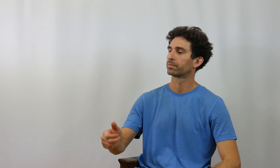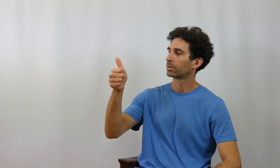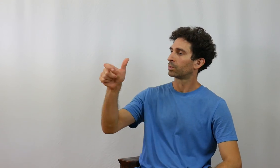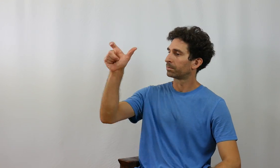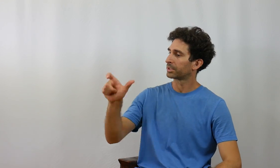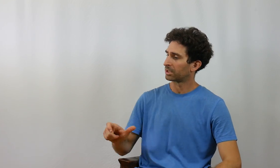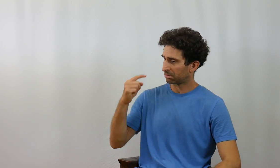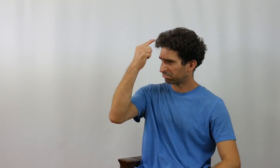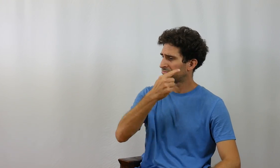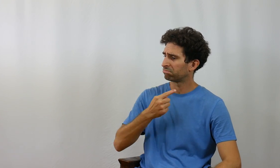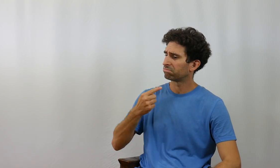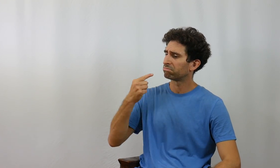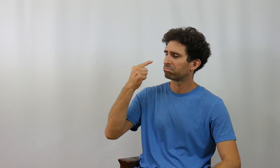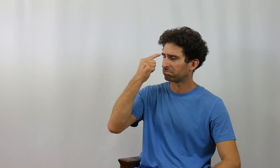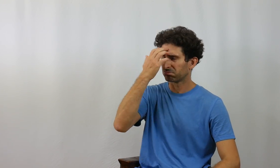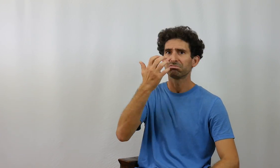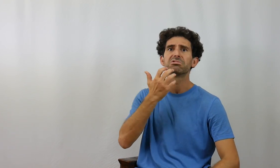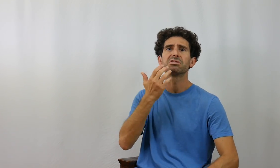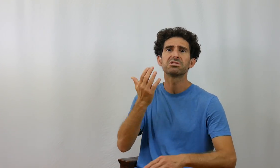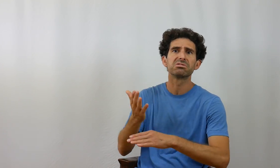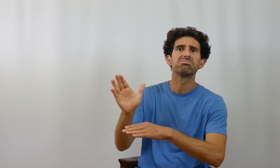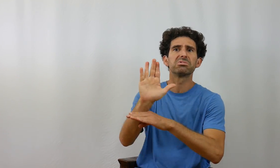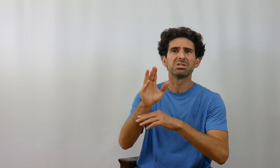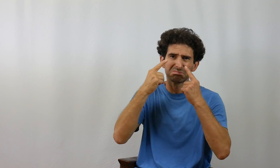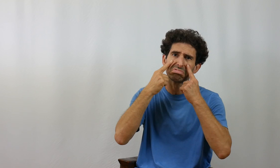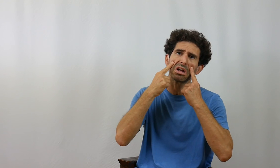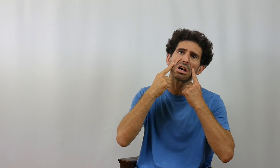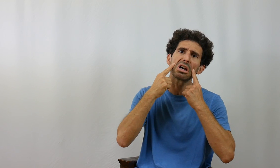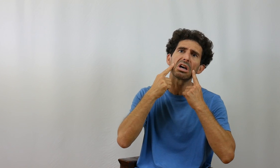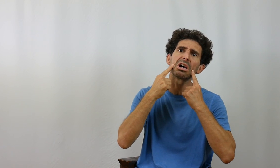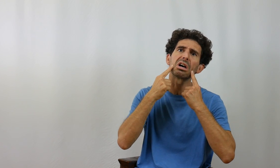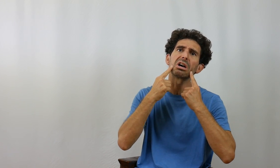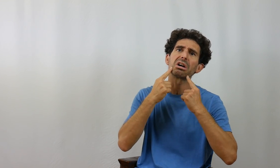Une personne montre sa tristesse en pleurant.